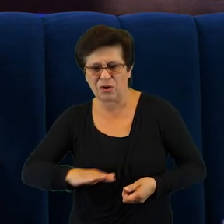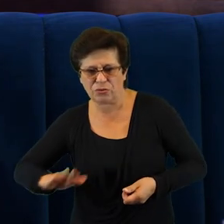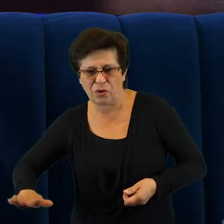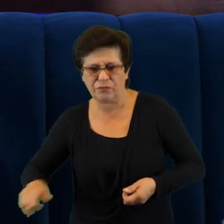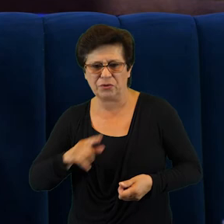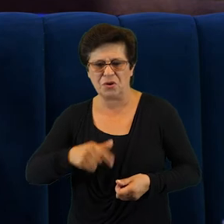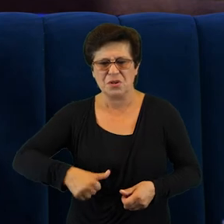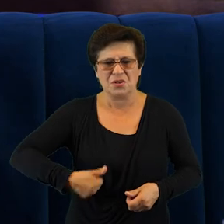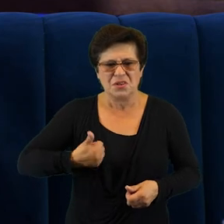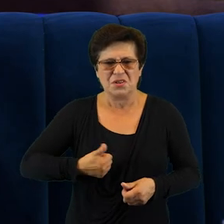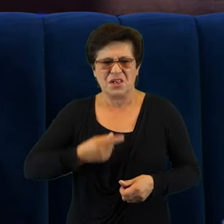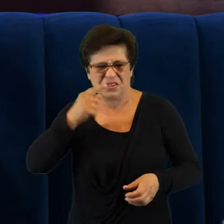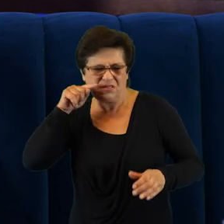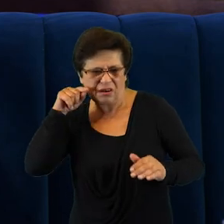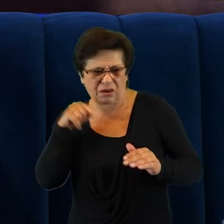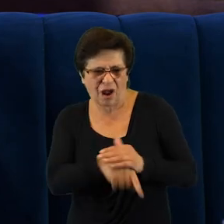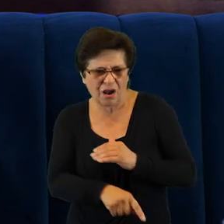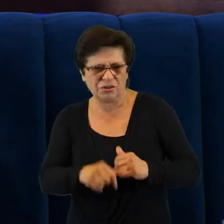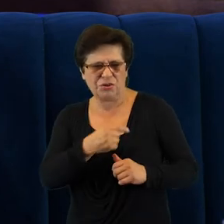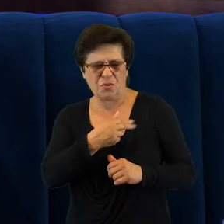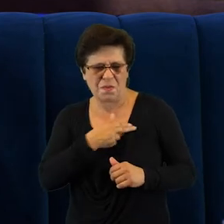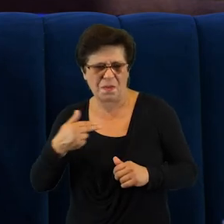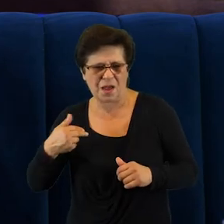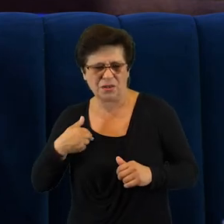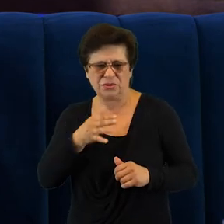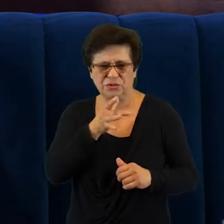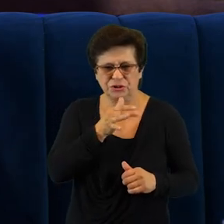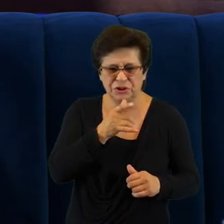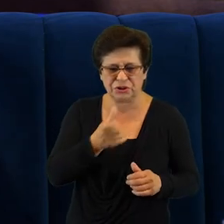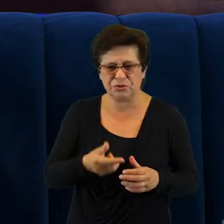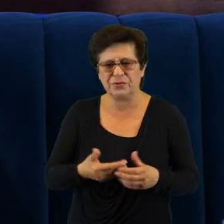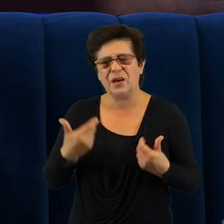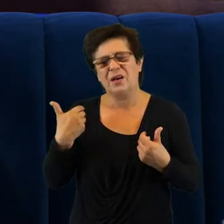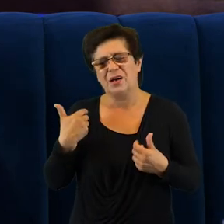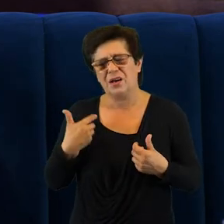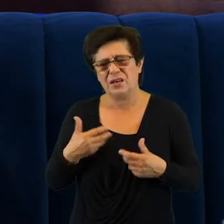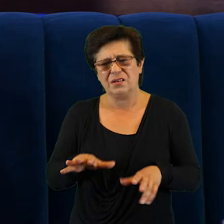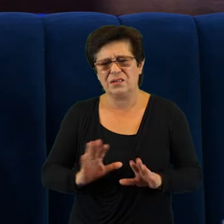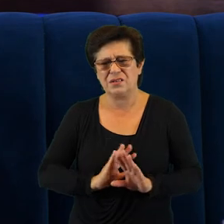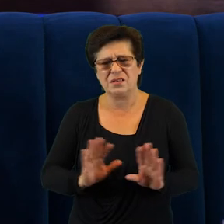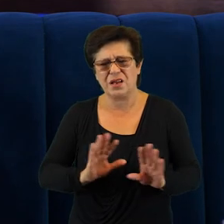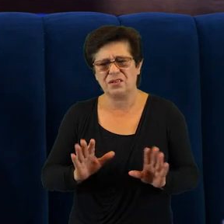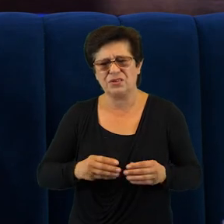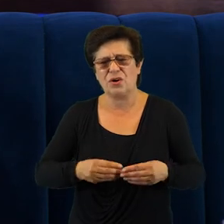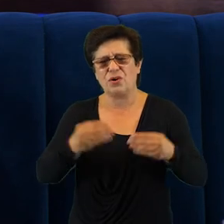który zdradził nas, braci Żydów i tak dalej. Nie chcę tego rozwijać, bo to jest może skomplikowane,